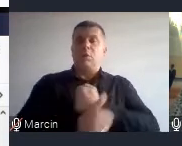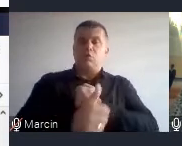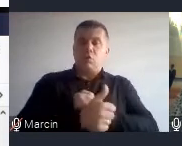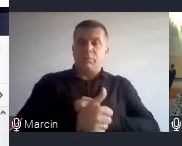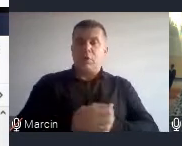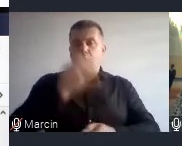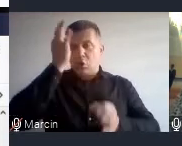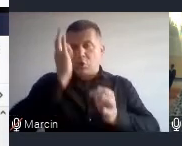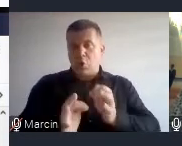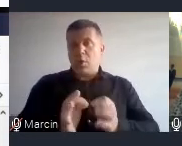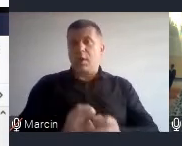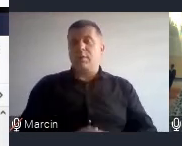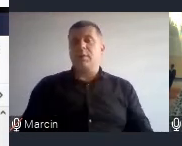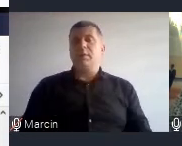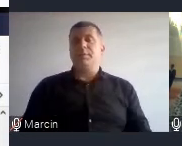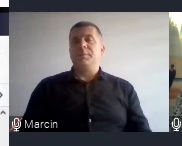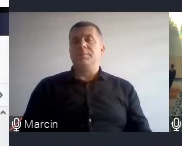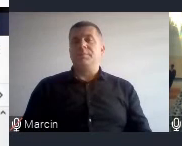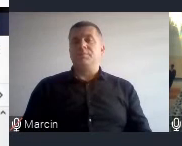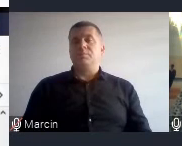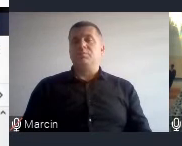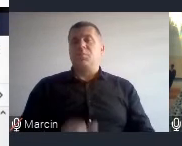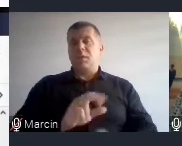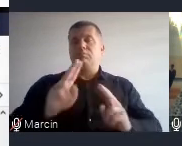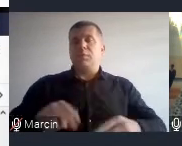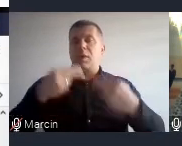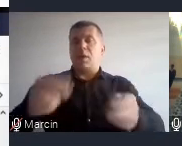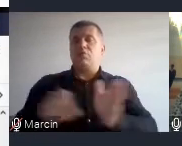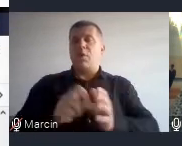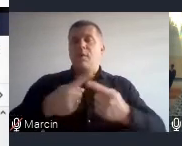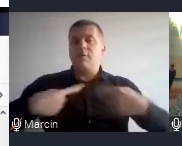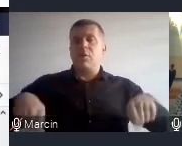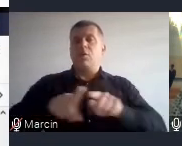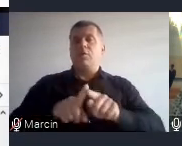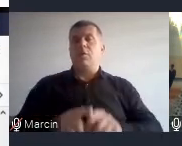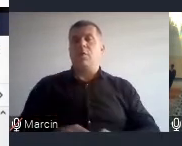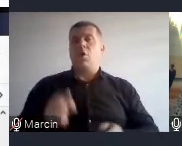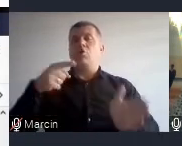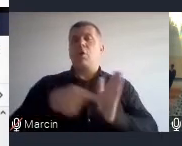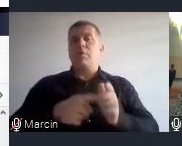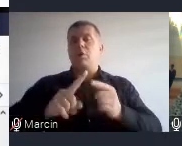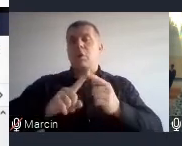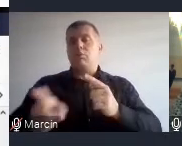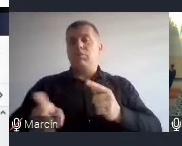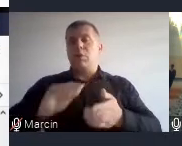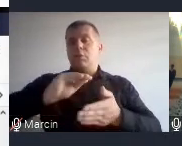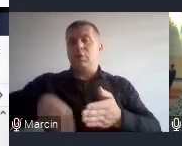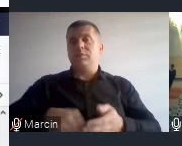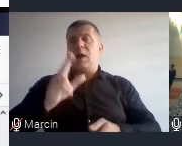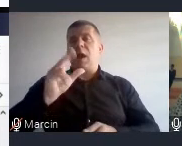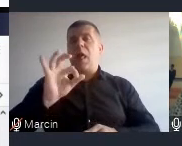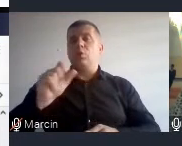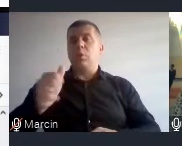dokładna, precyzyjna dokumentacja zostaje przekazana wnioskodawcy dopiero po podpisaniu klauzuli poufności.